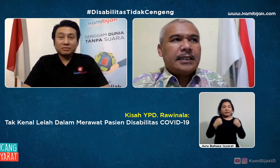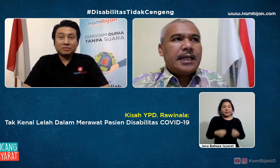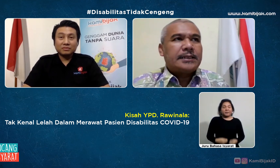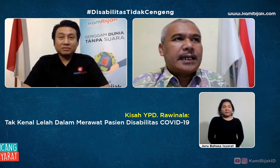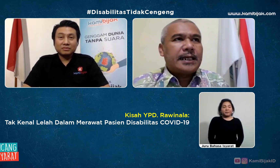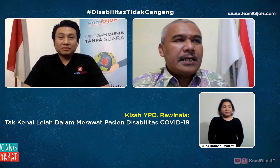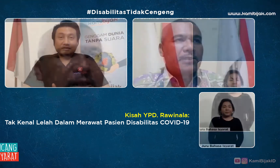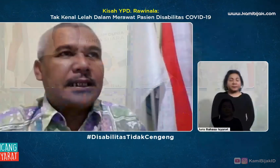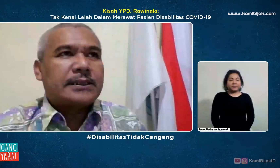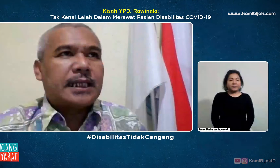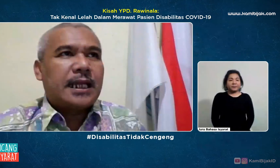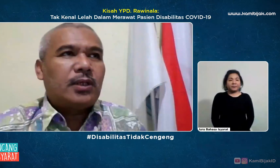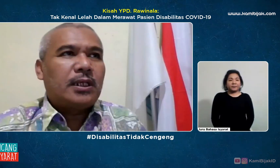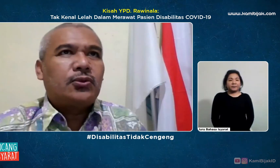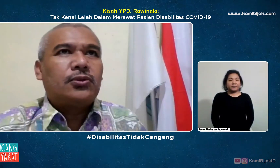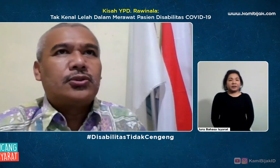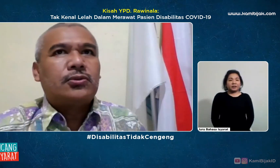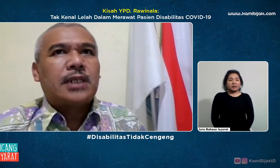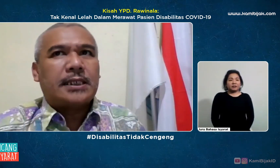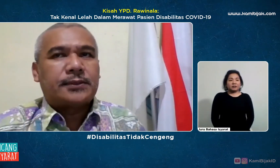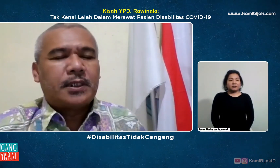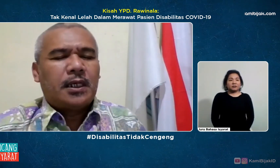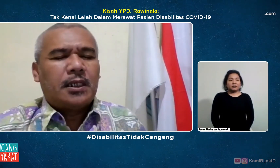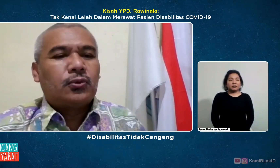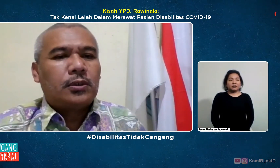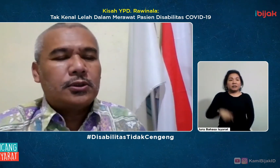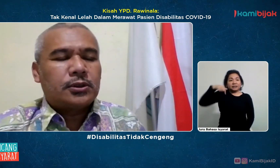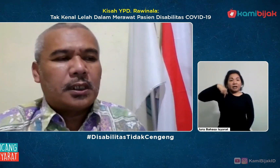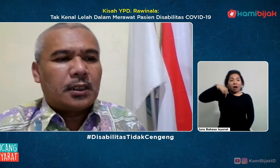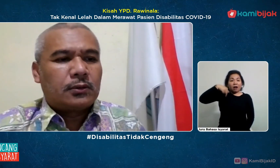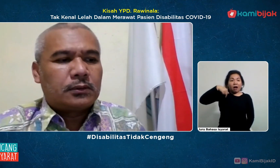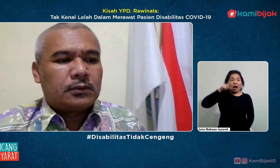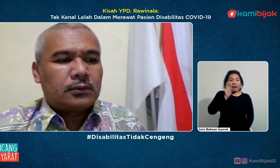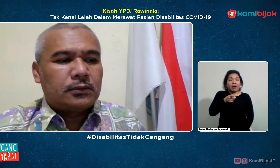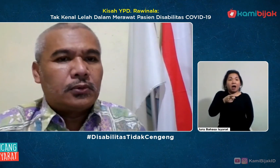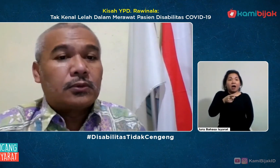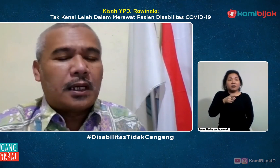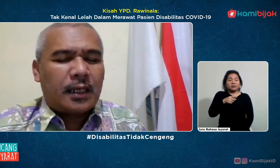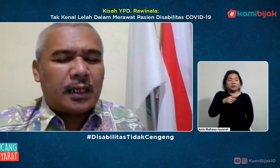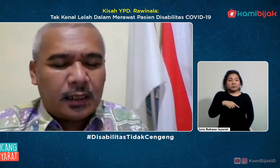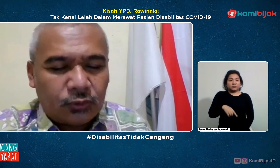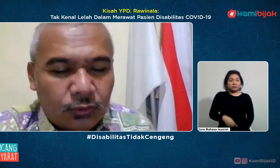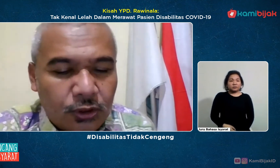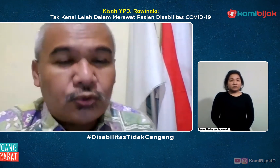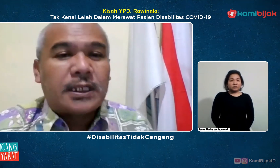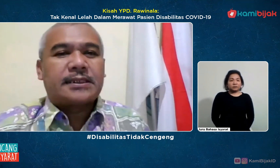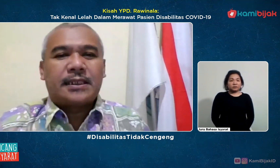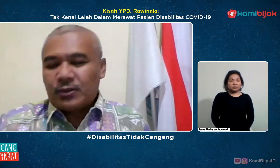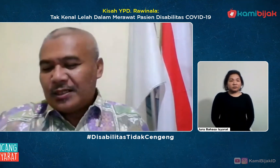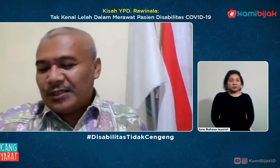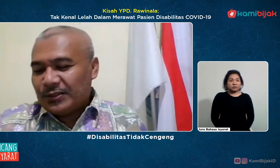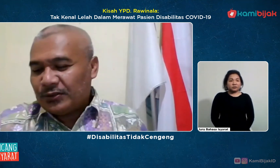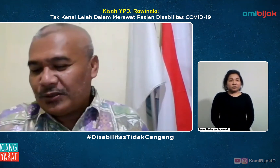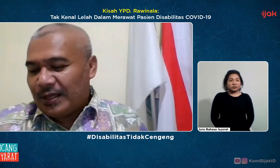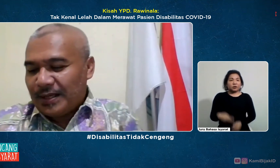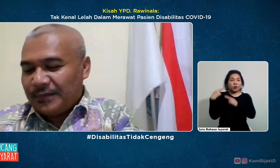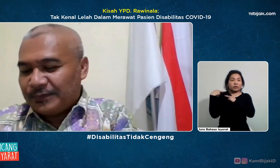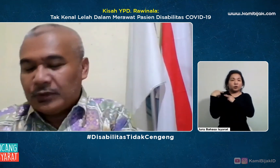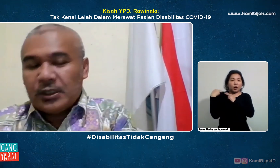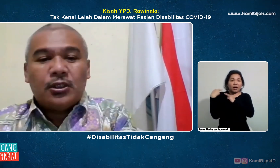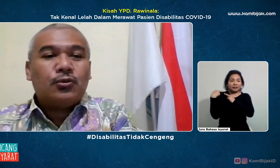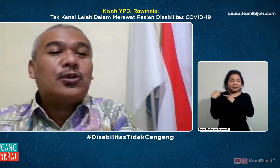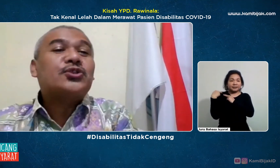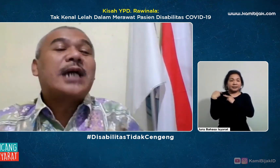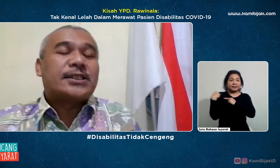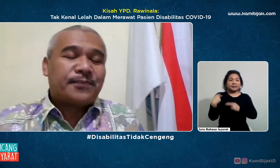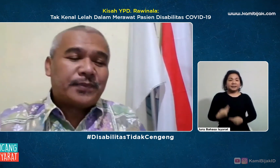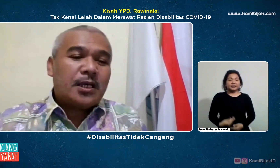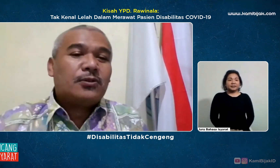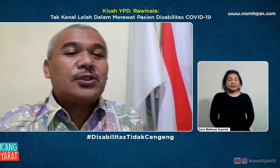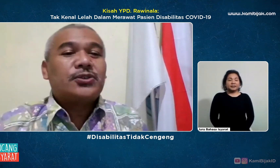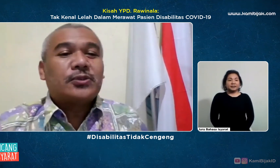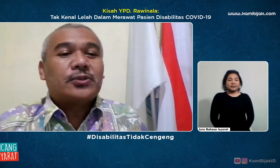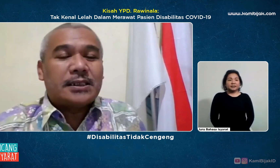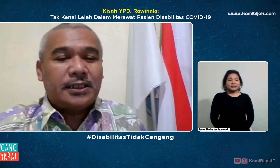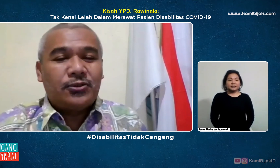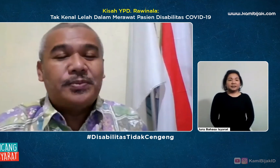Nah sekarang kalau enggak salah itu ada Gugus tugas itu